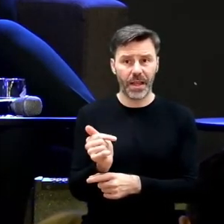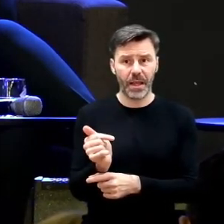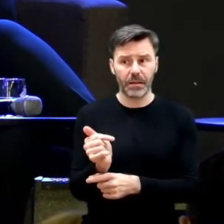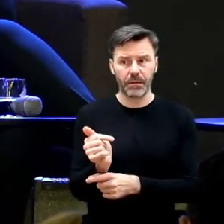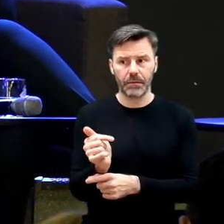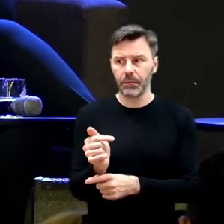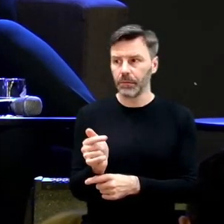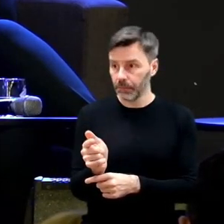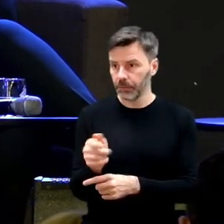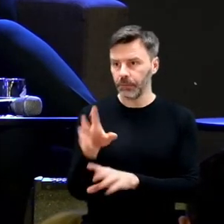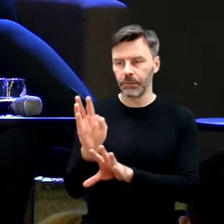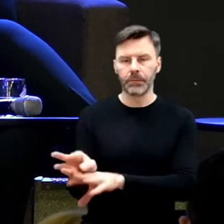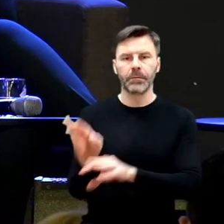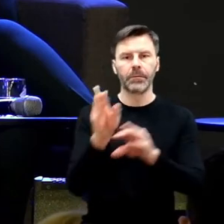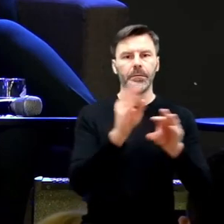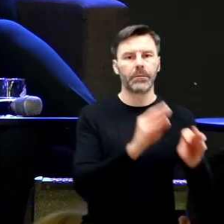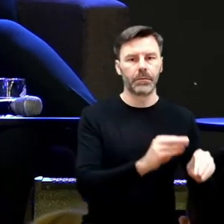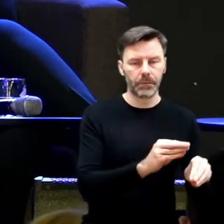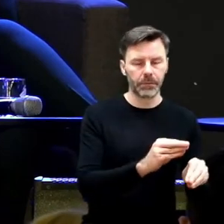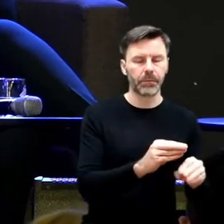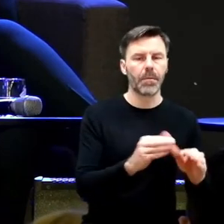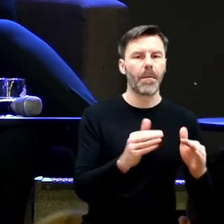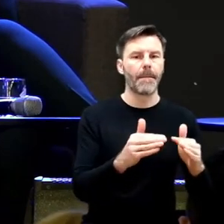a te uwolnione, przynajmniej część z tych mieszkań uwolnionych,